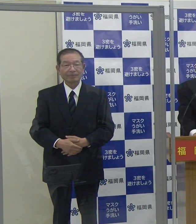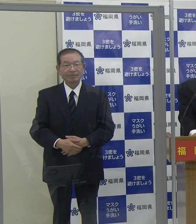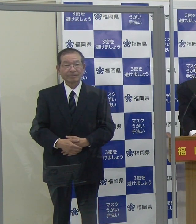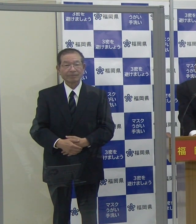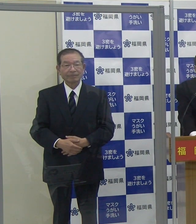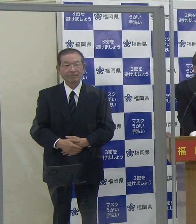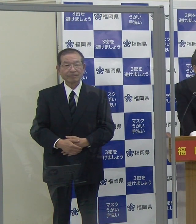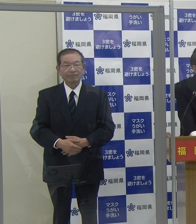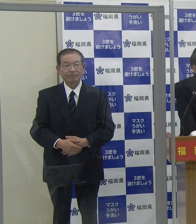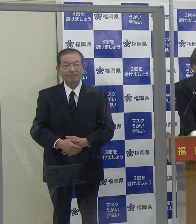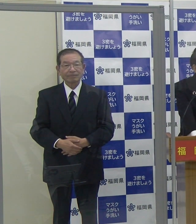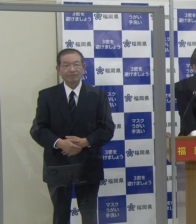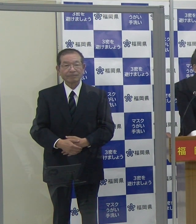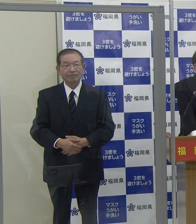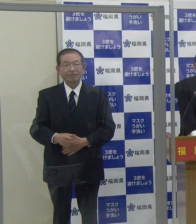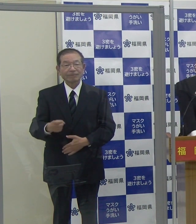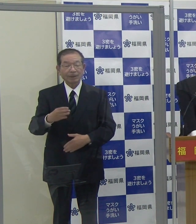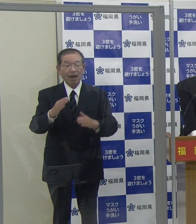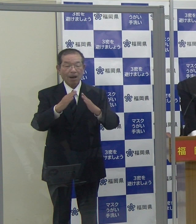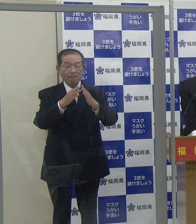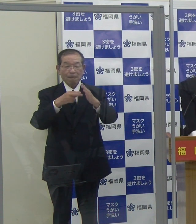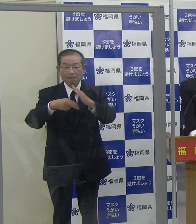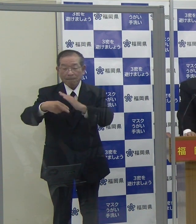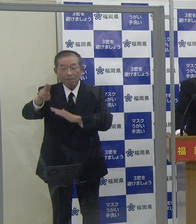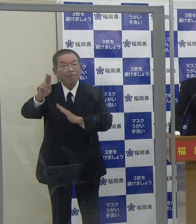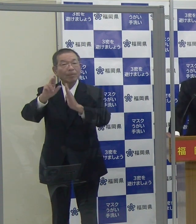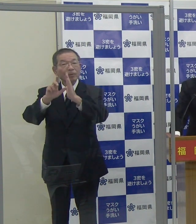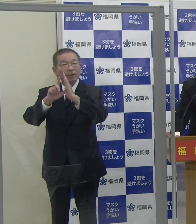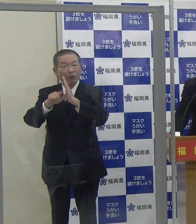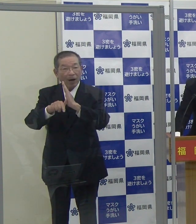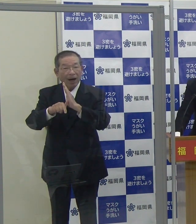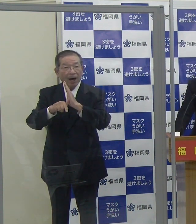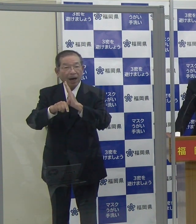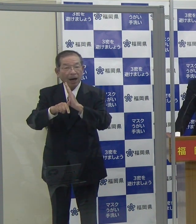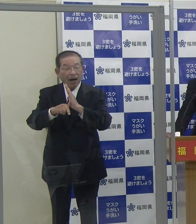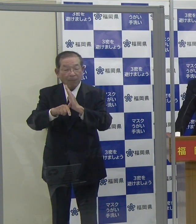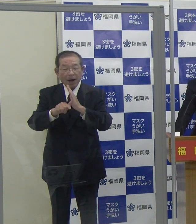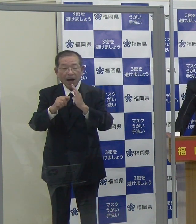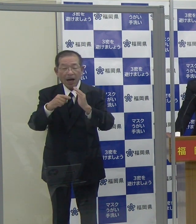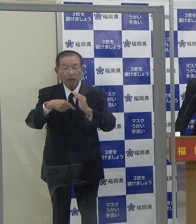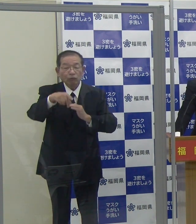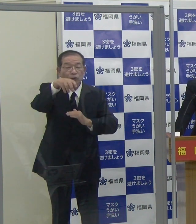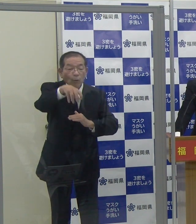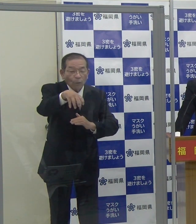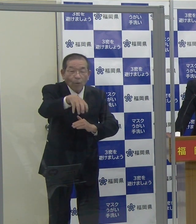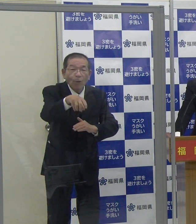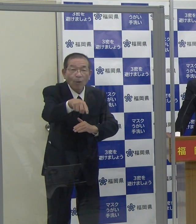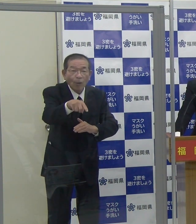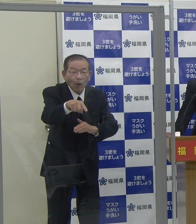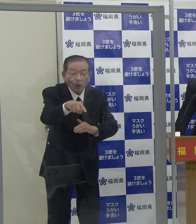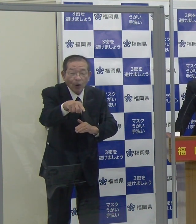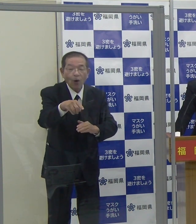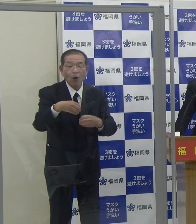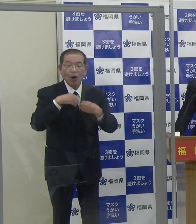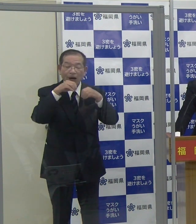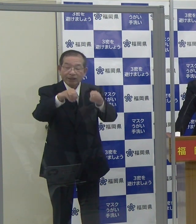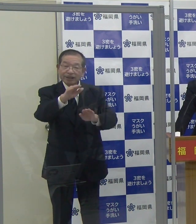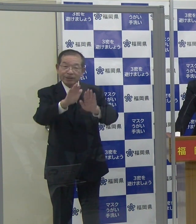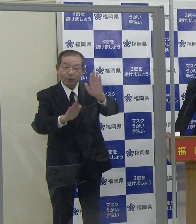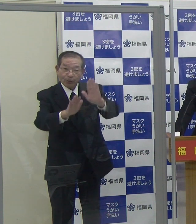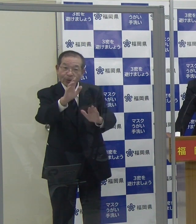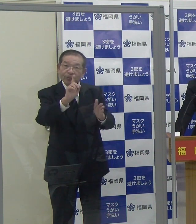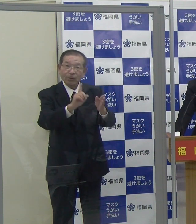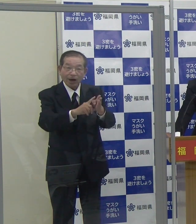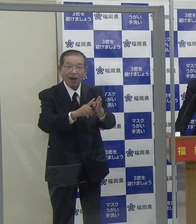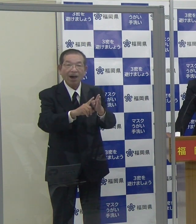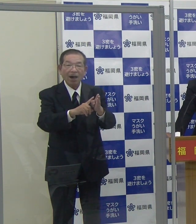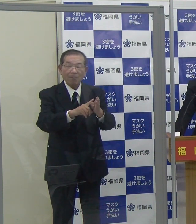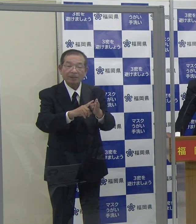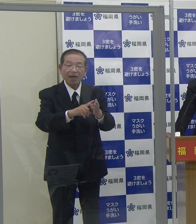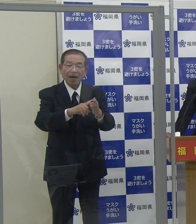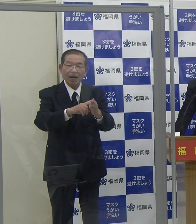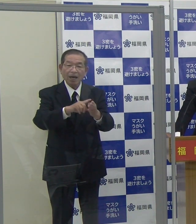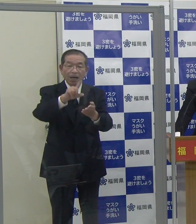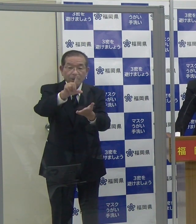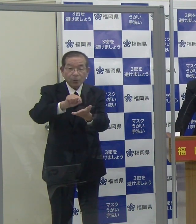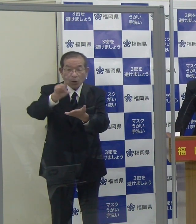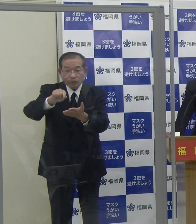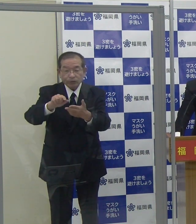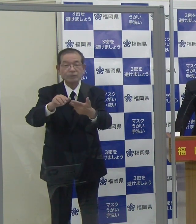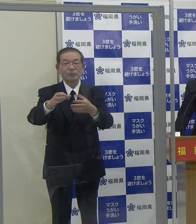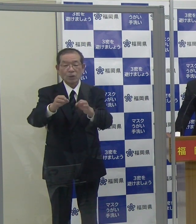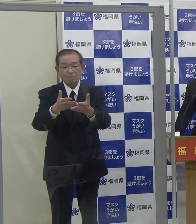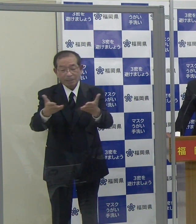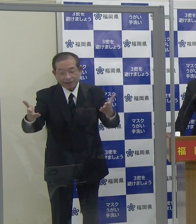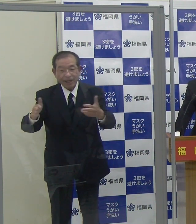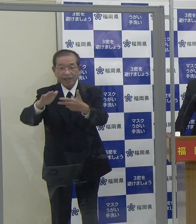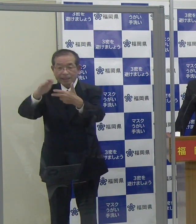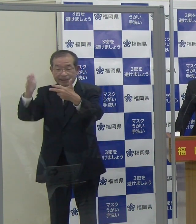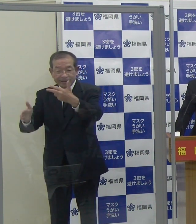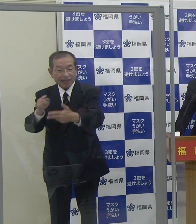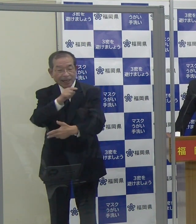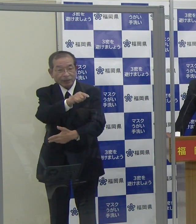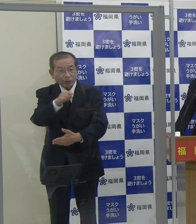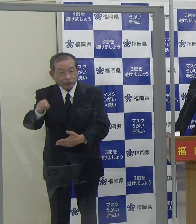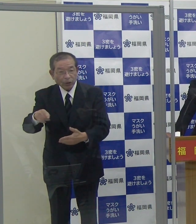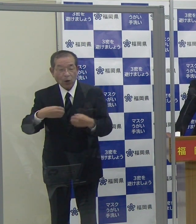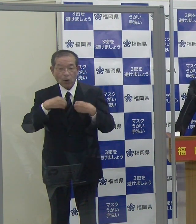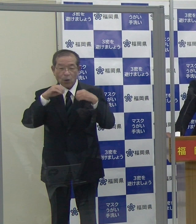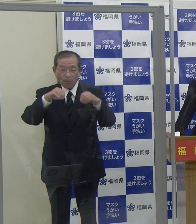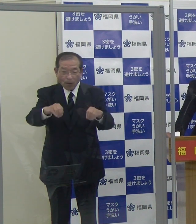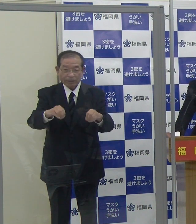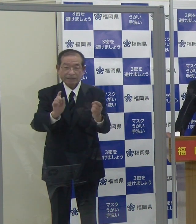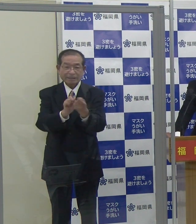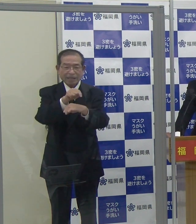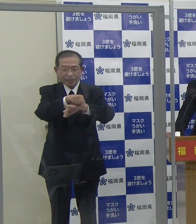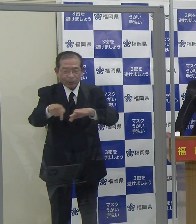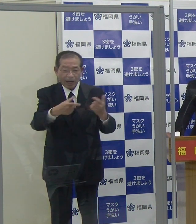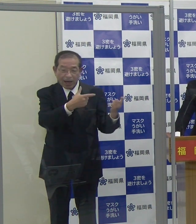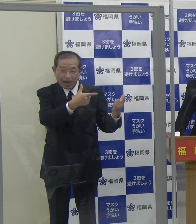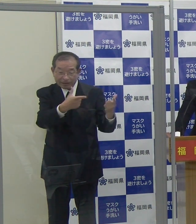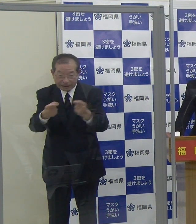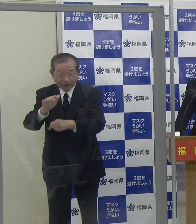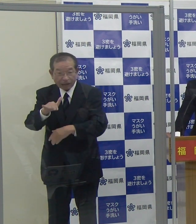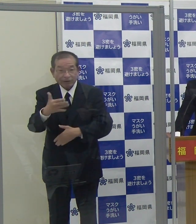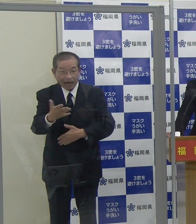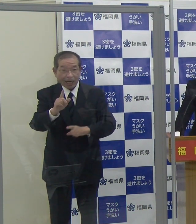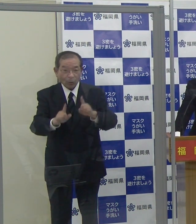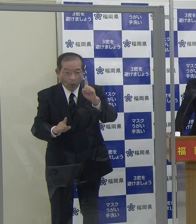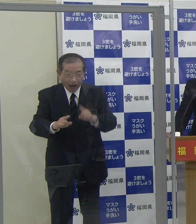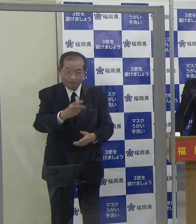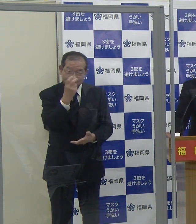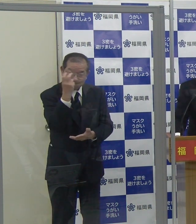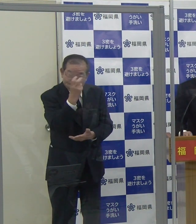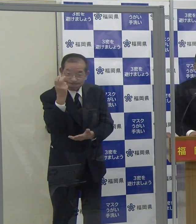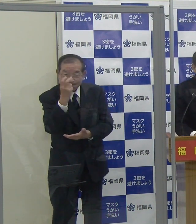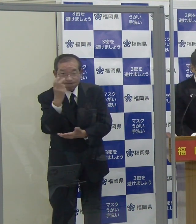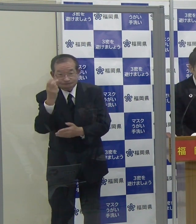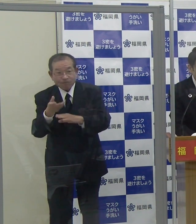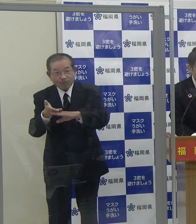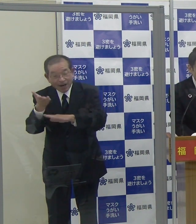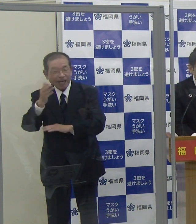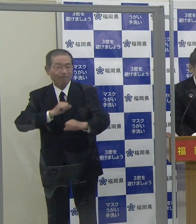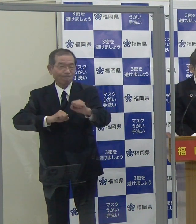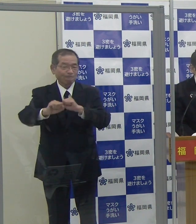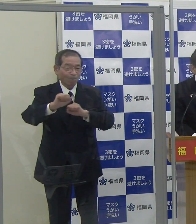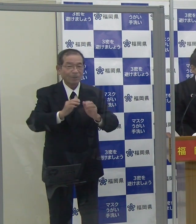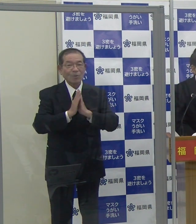外出については、目的地の感染状況や、利用するお店や施設の感染防止対策がしっかり行われているかをよく確認して行動していただき、